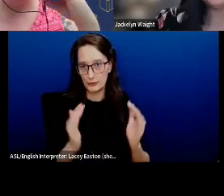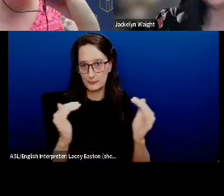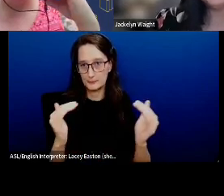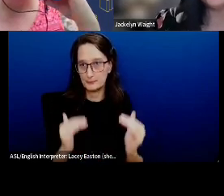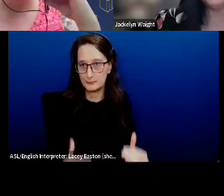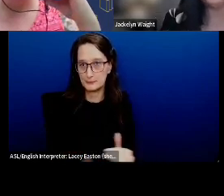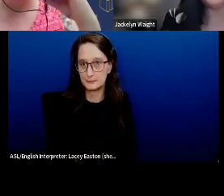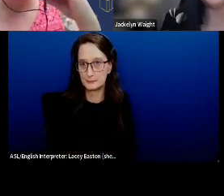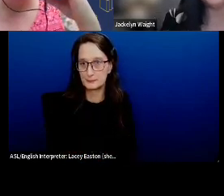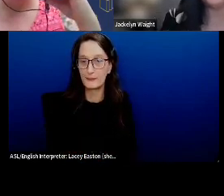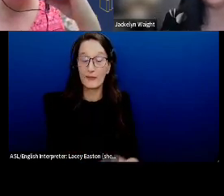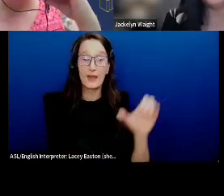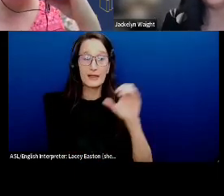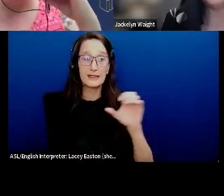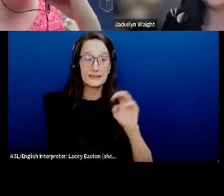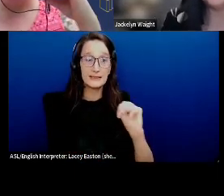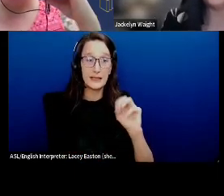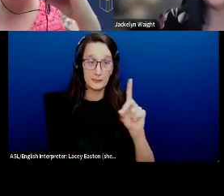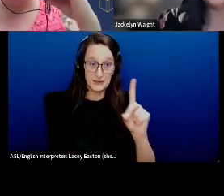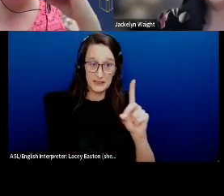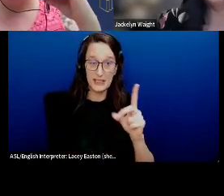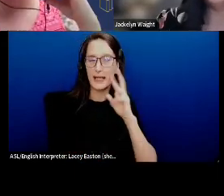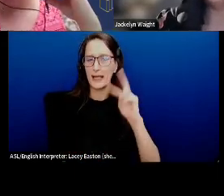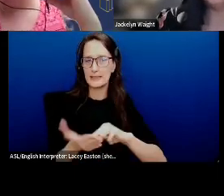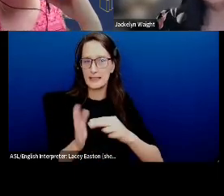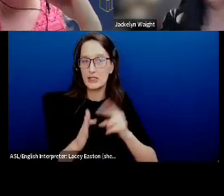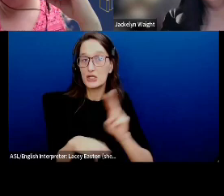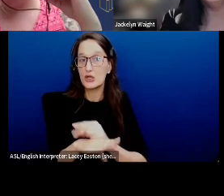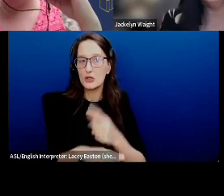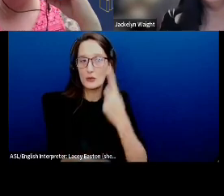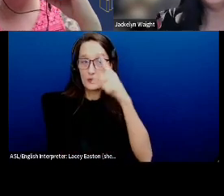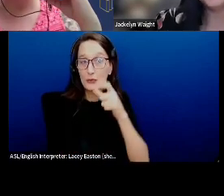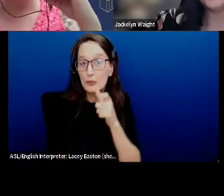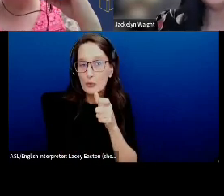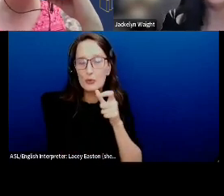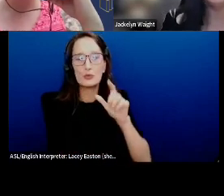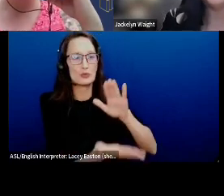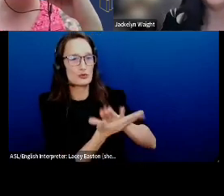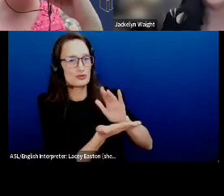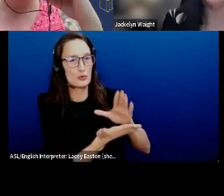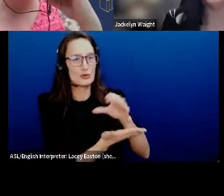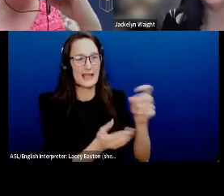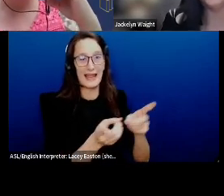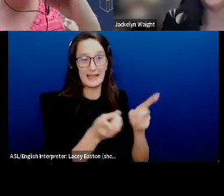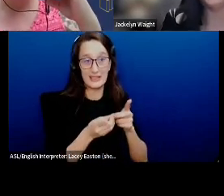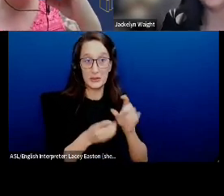El CMD está diseñado para uso de escuelas y distritos. Si los padres desean obtener traducciones de una